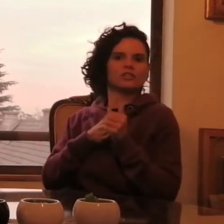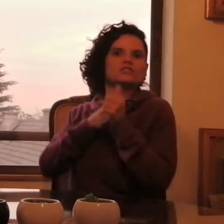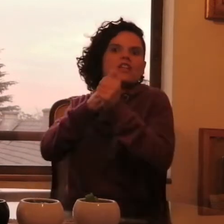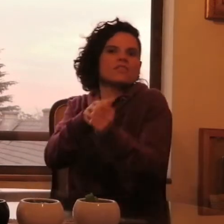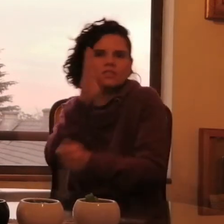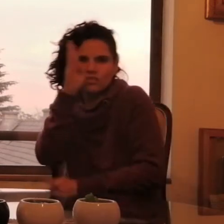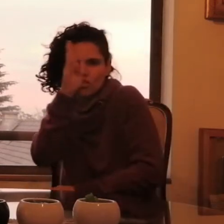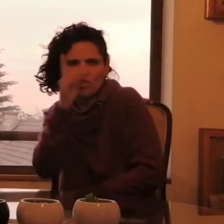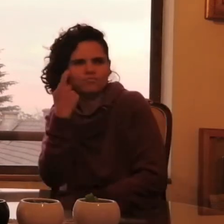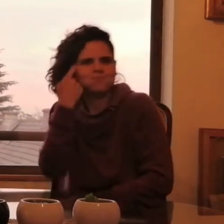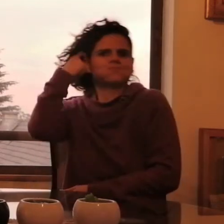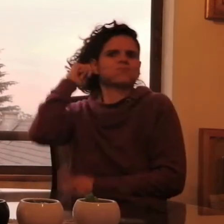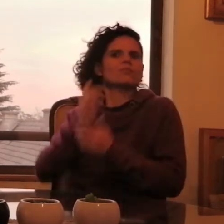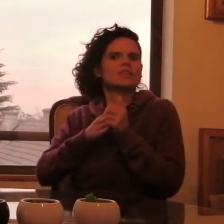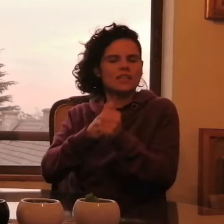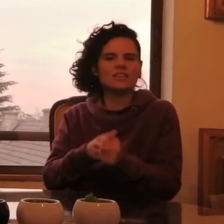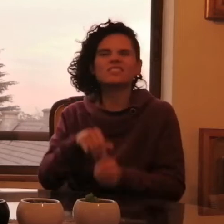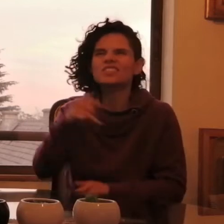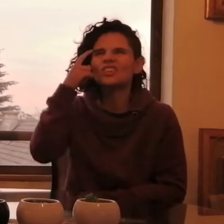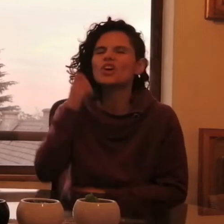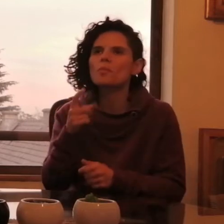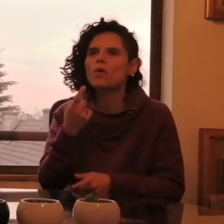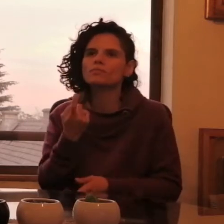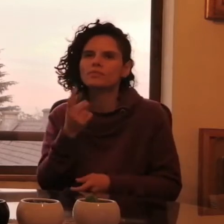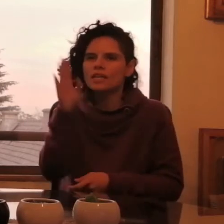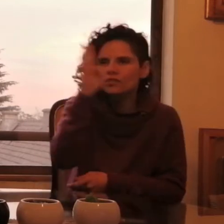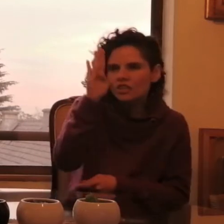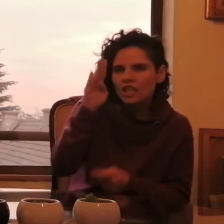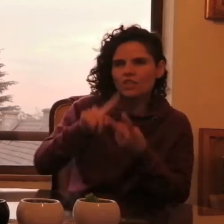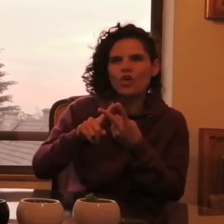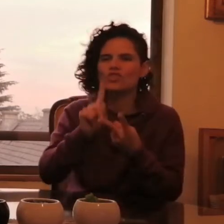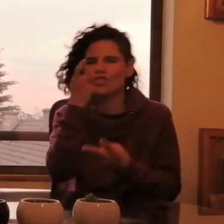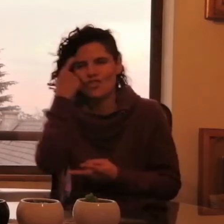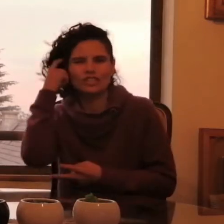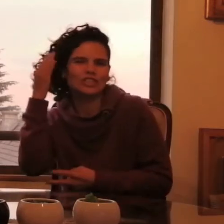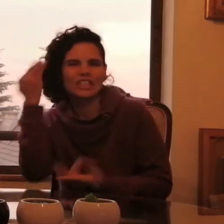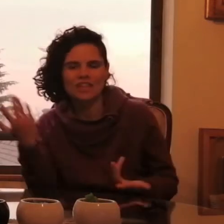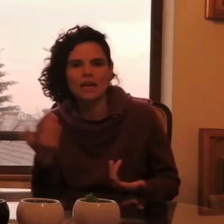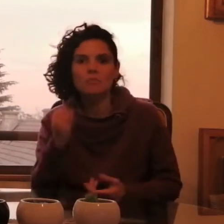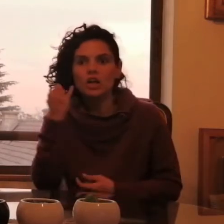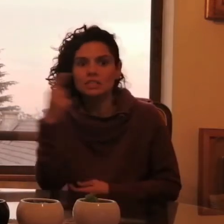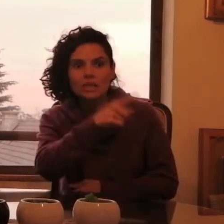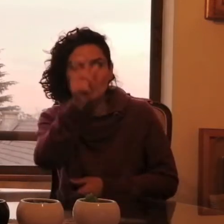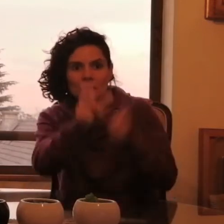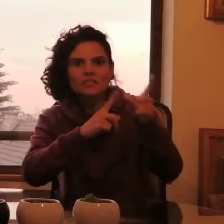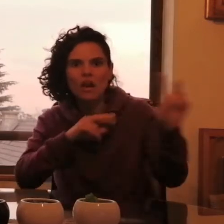medio inconciente - entre inconciente y encubierto pero que se percibe porque si no no te ponen en esa situación